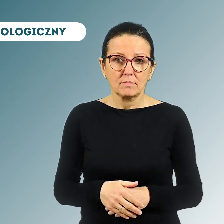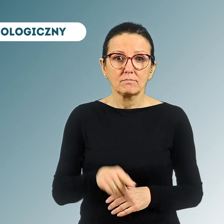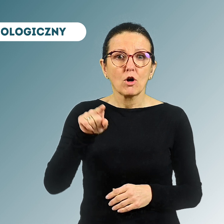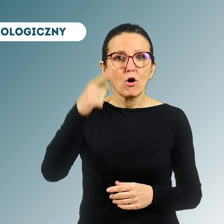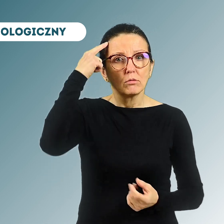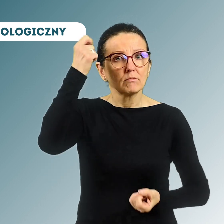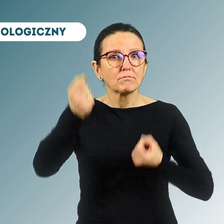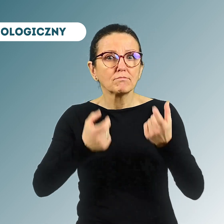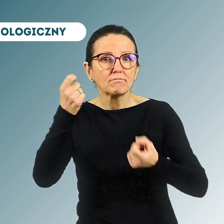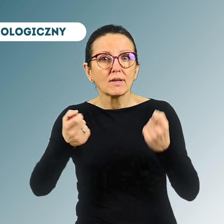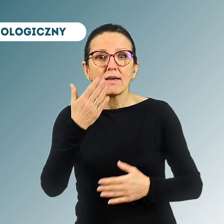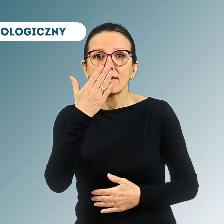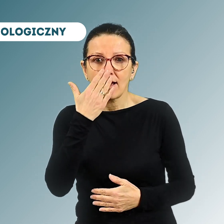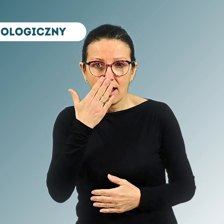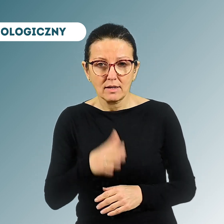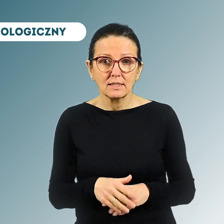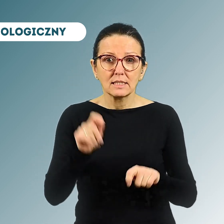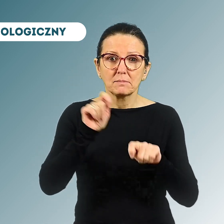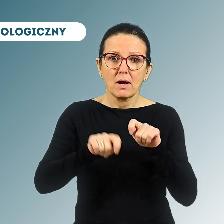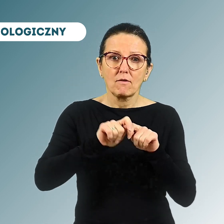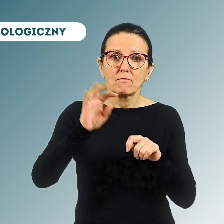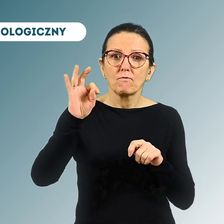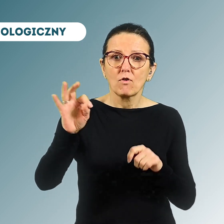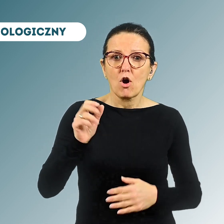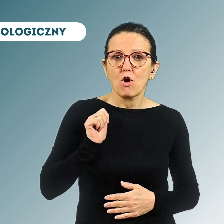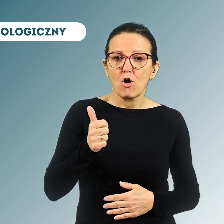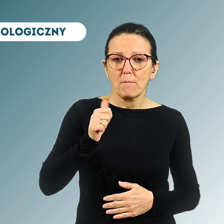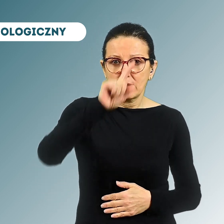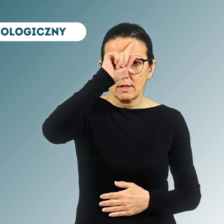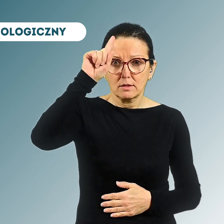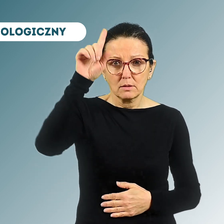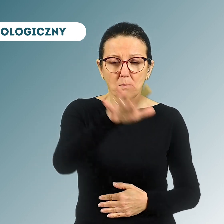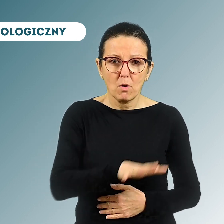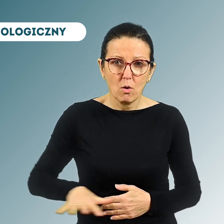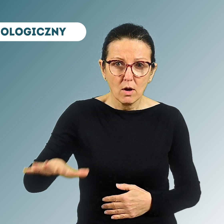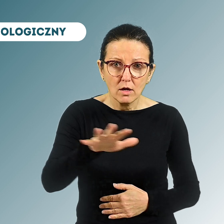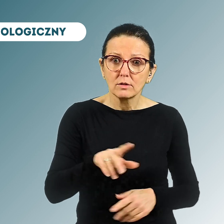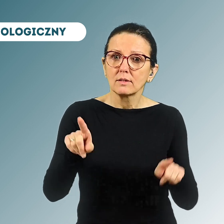sprawdzić w jakim stopniu dana osoba jest twórcza oraz jakie ma kompetencje społeczne